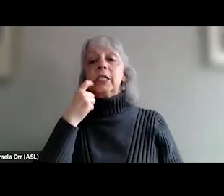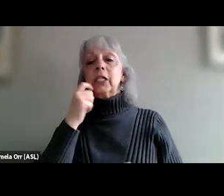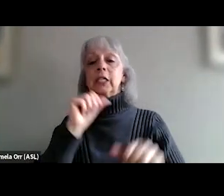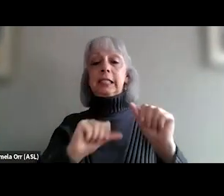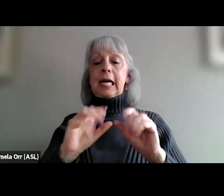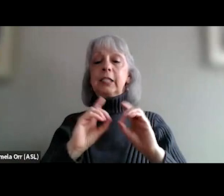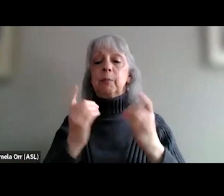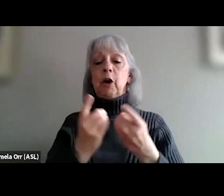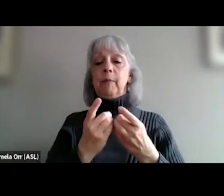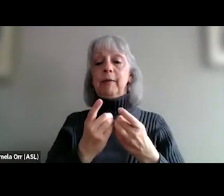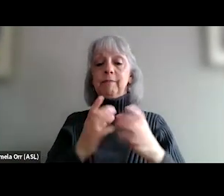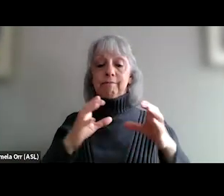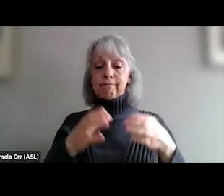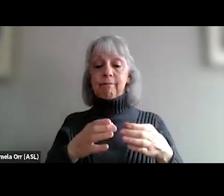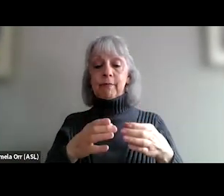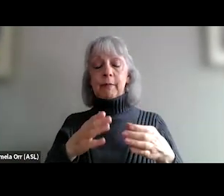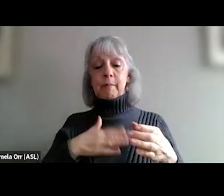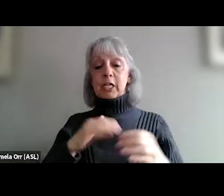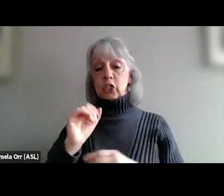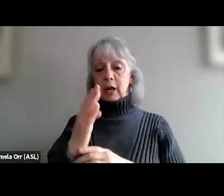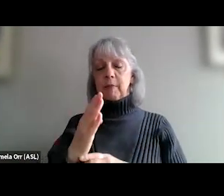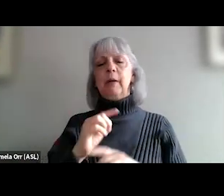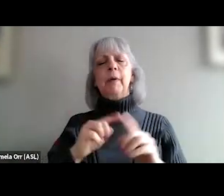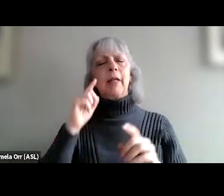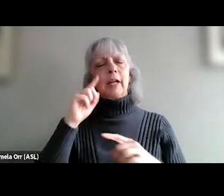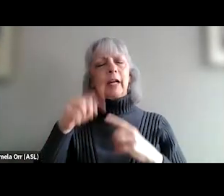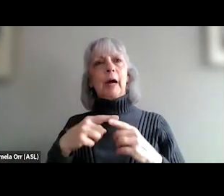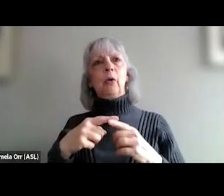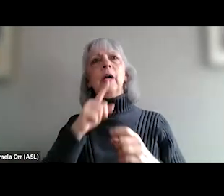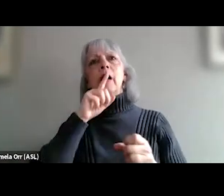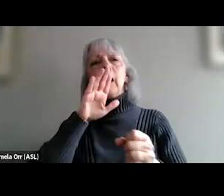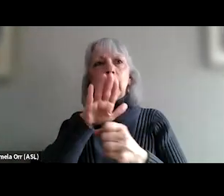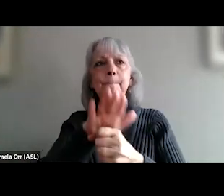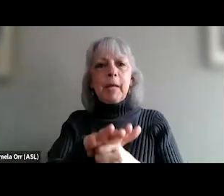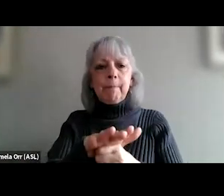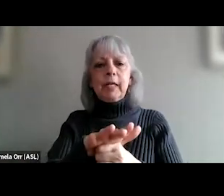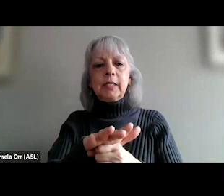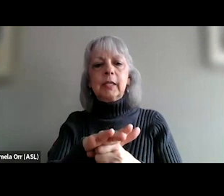Al analizar lo que dijimos sobre el compromiso y el conocimiento,